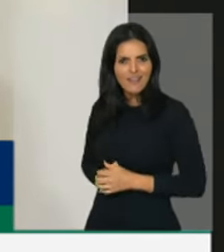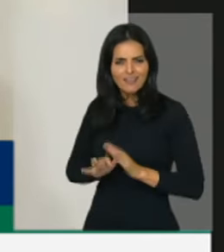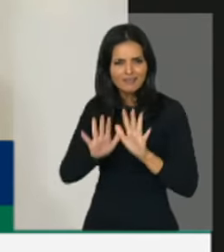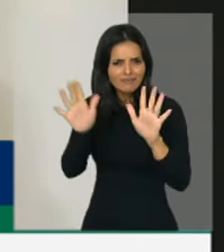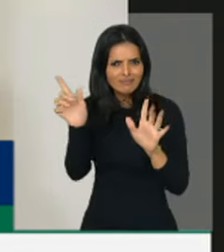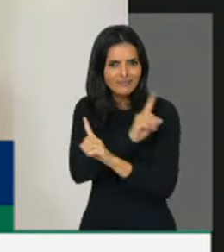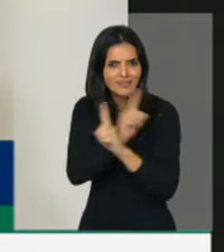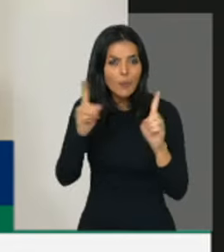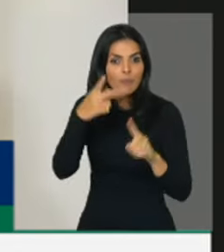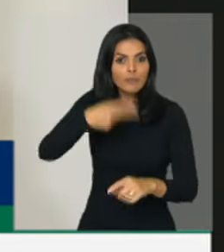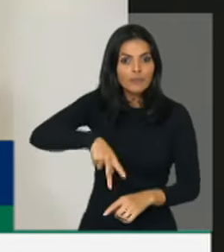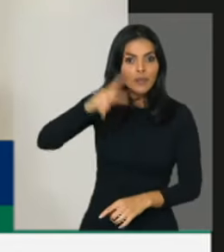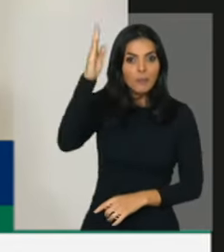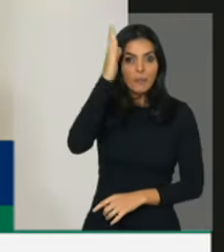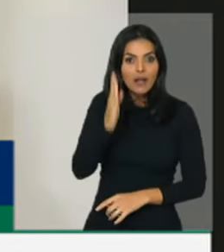EXTENSÃO TERRITORIAL DE 851